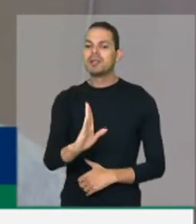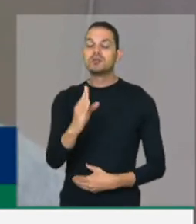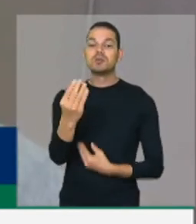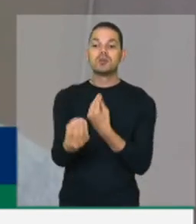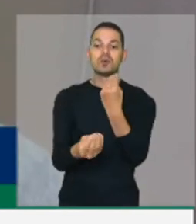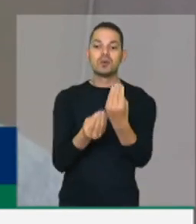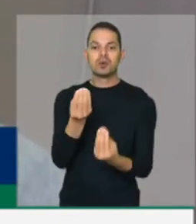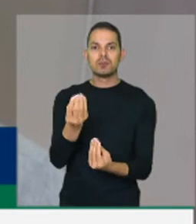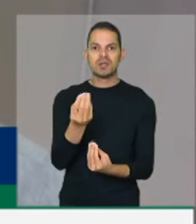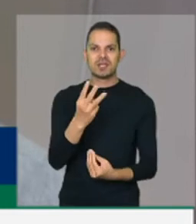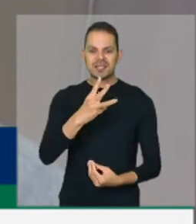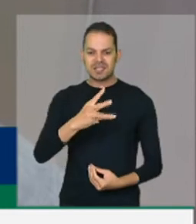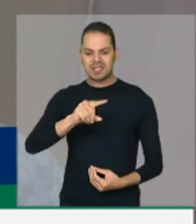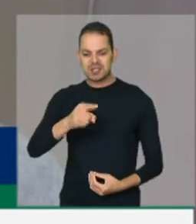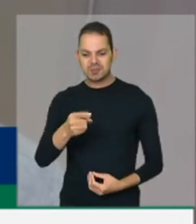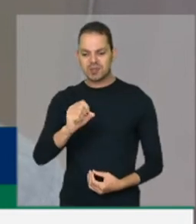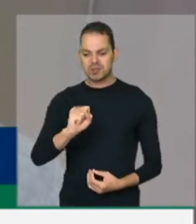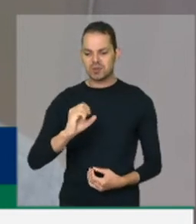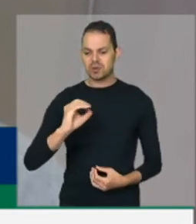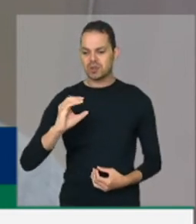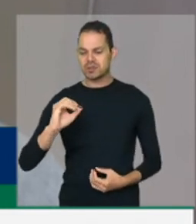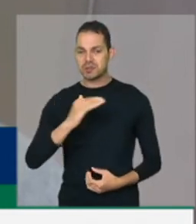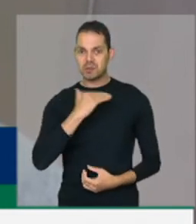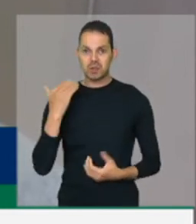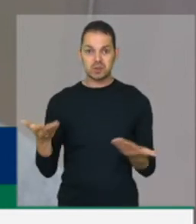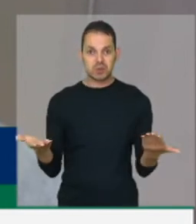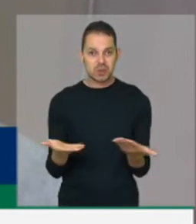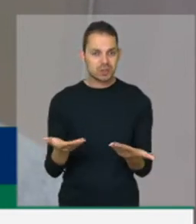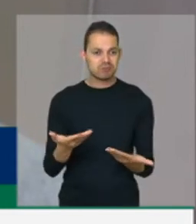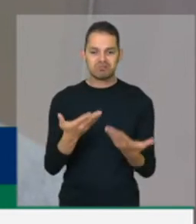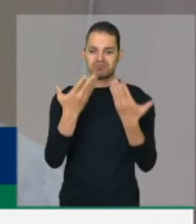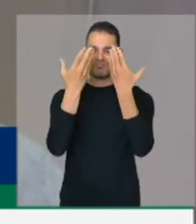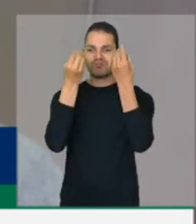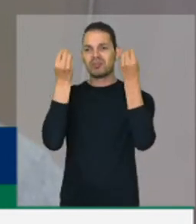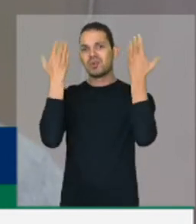NÃO VÃO SE LEMBRAR DESSES 3800 MORTOS DE HOJE, JÁ INDO PRA 400 MIL MORTES. VÃO